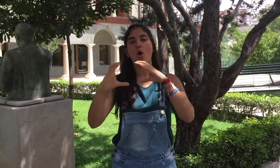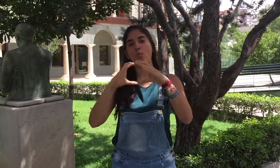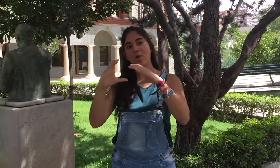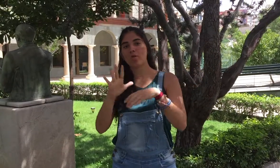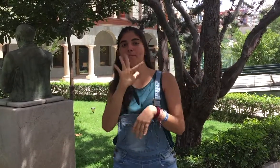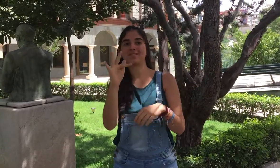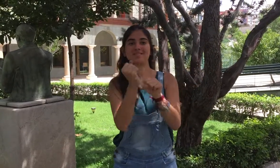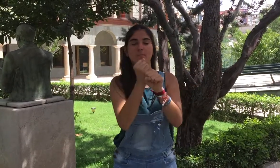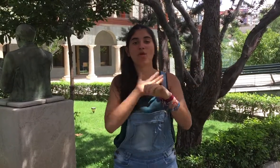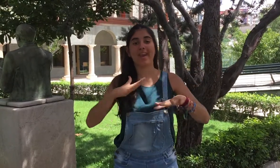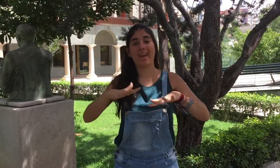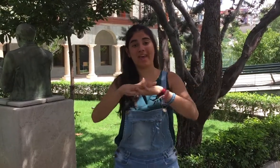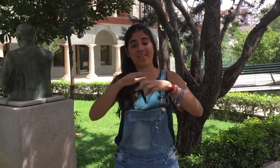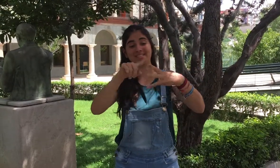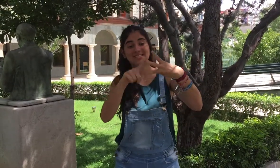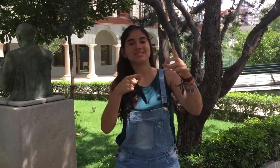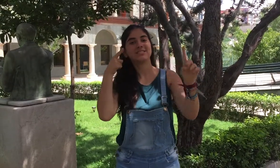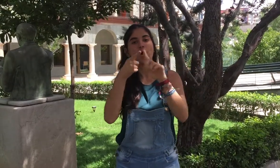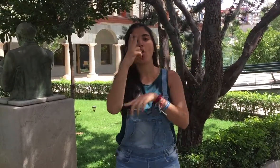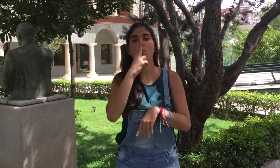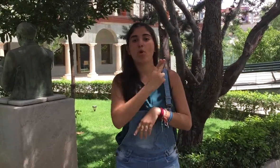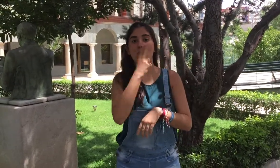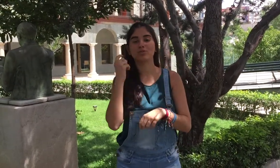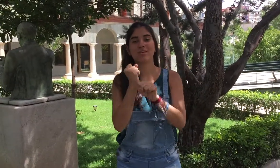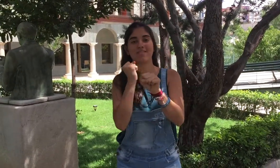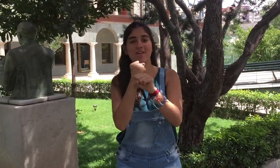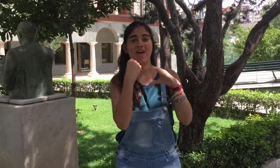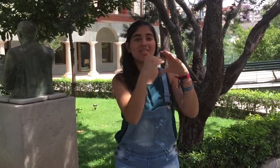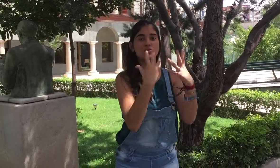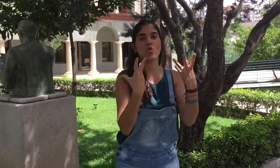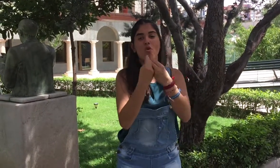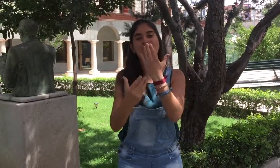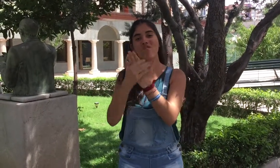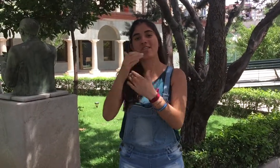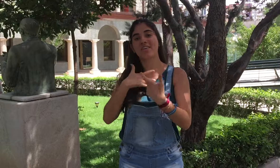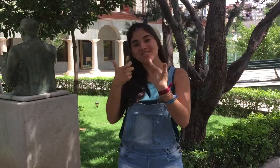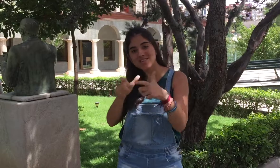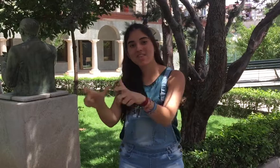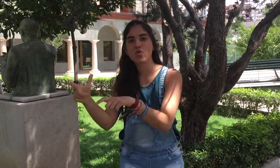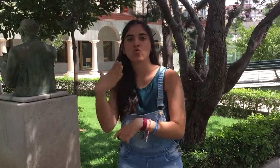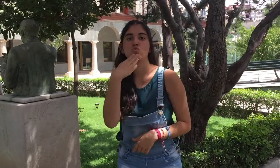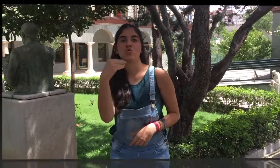y la comunicación y trabajo en red, fijando el compromiso de la CJS-CNSE con sus secciones juveniles.